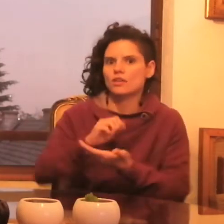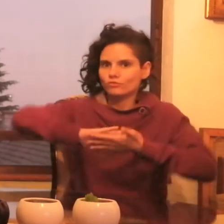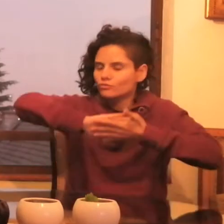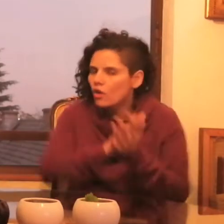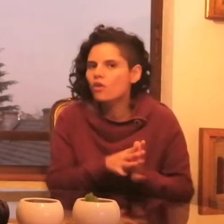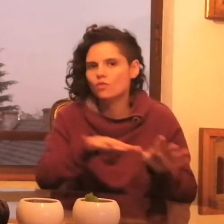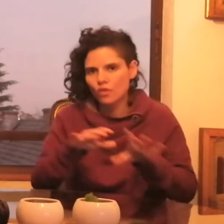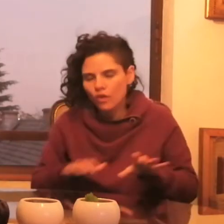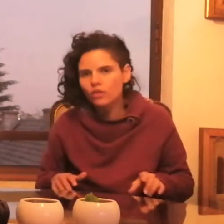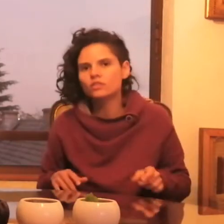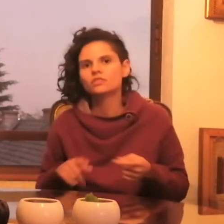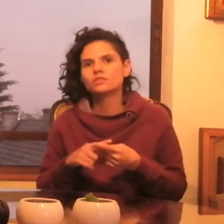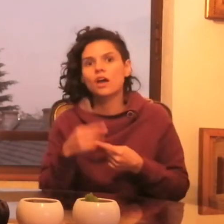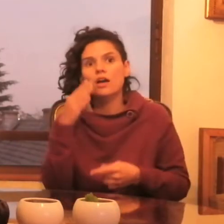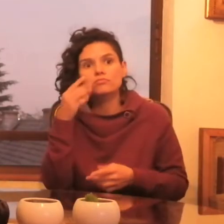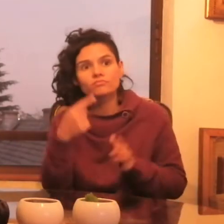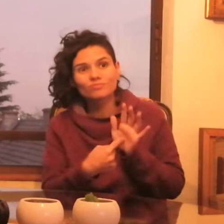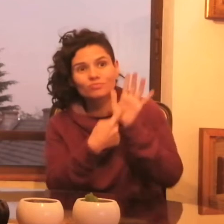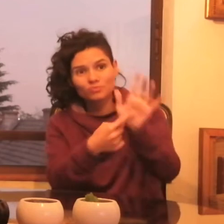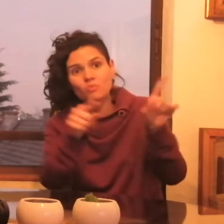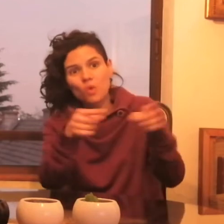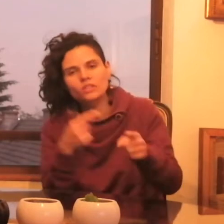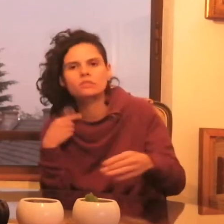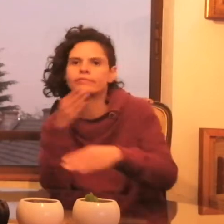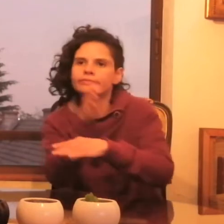ir a ver los shows, ir a ver las bandas - terrible, terrible ir a todos los shows